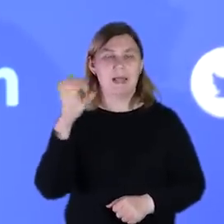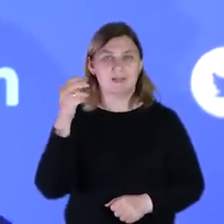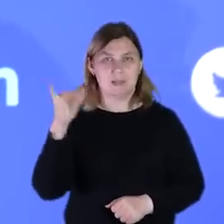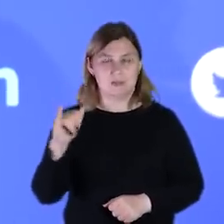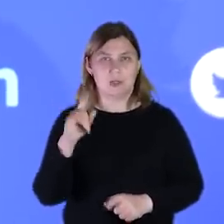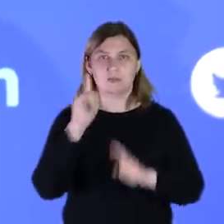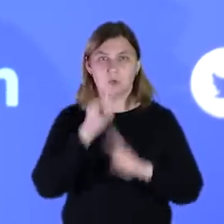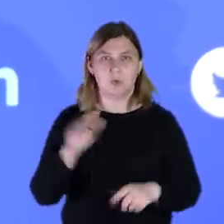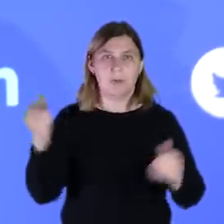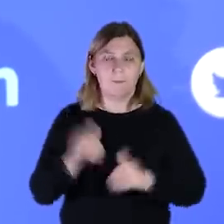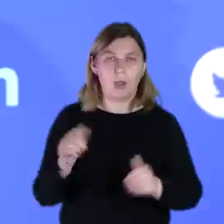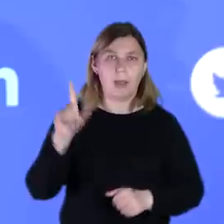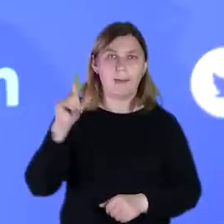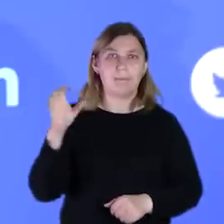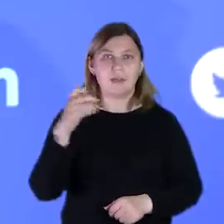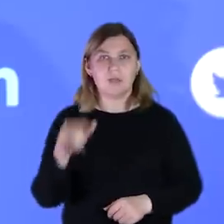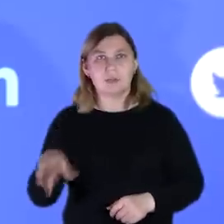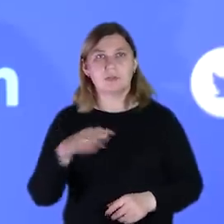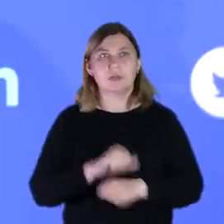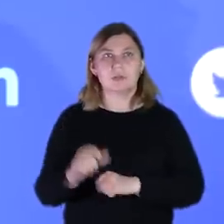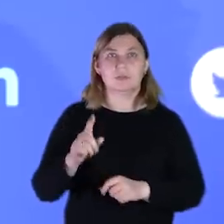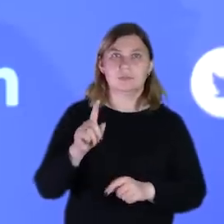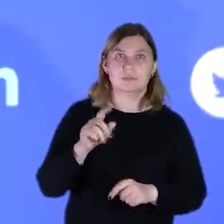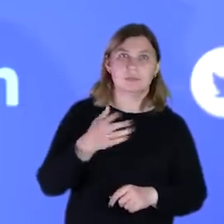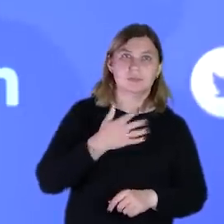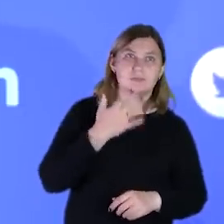Dosłownie: możliwe, że Piasecki buja , - sprawdźcie go dokładnie. Więc to,